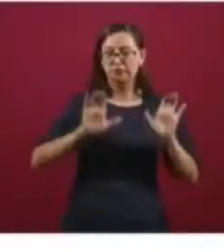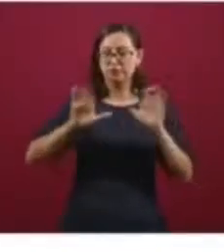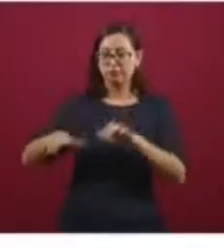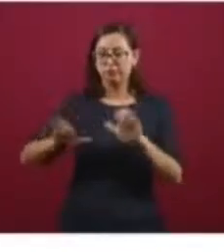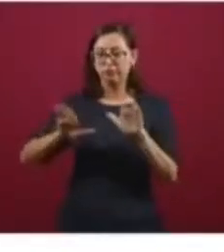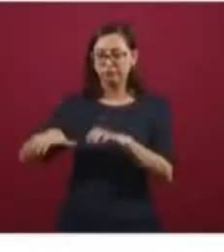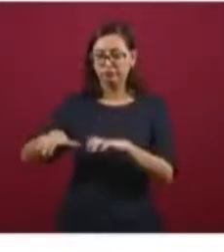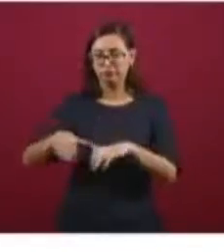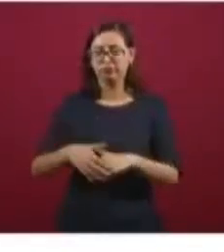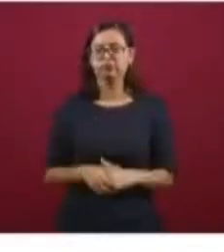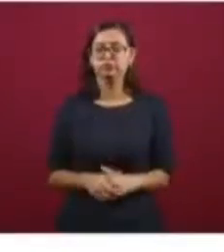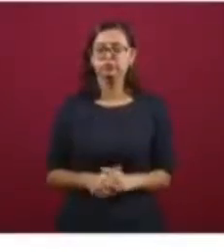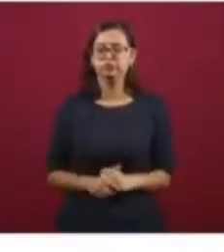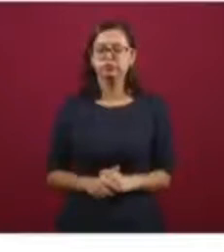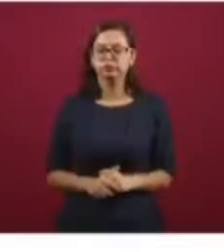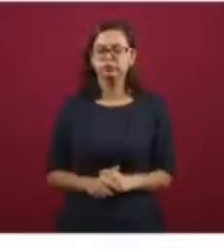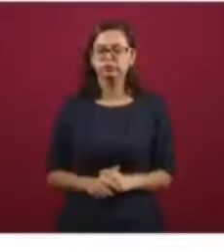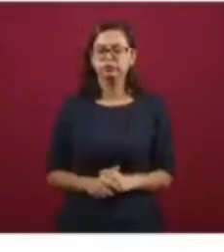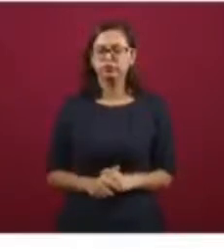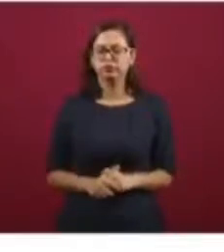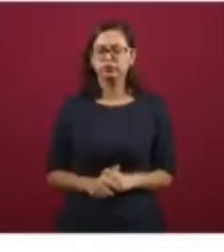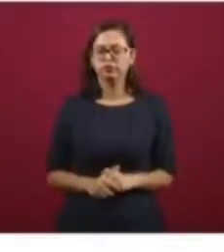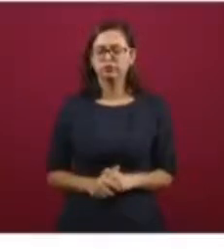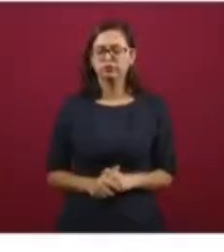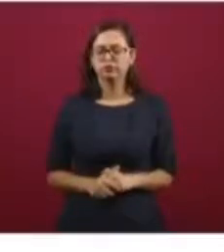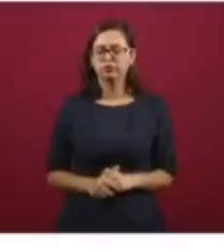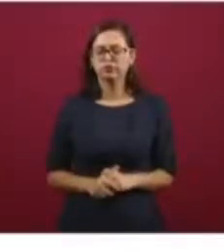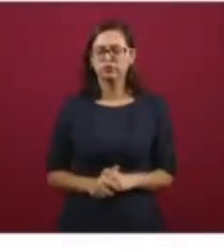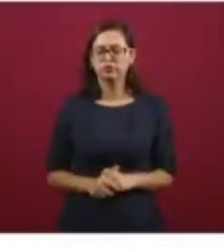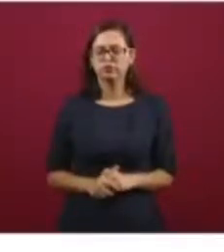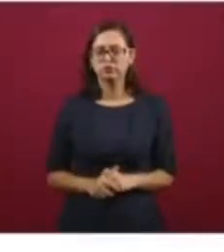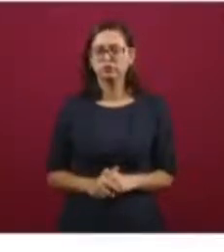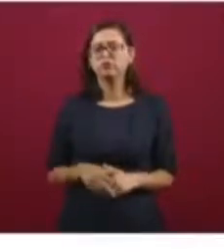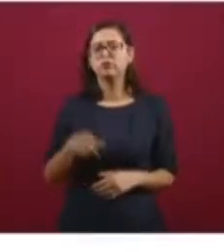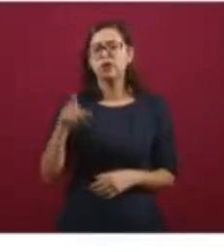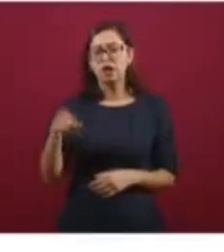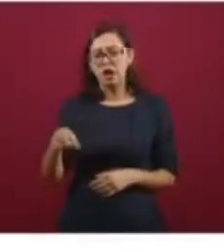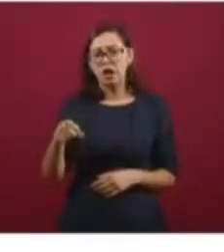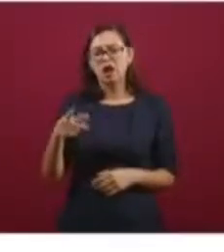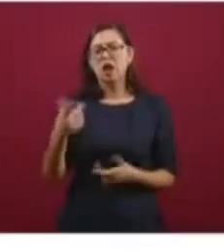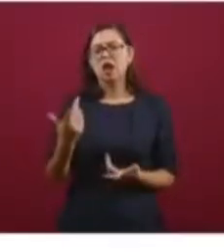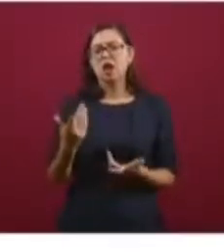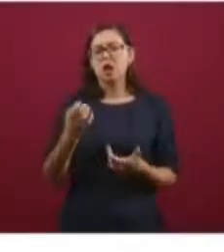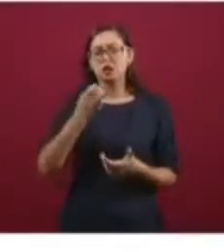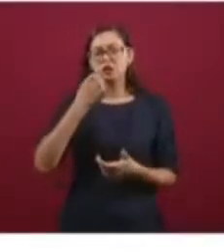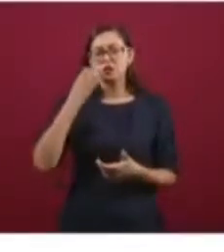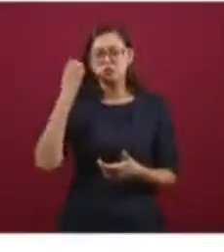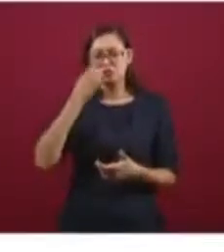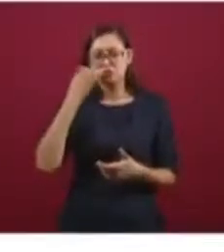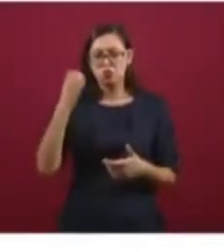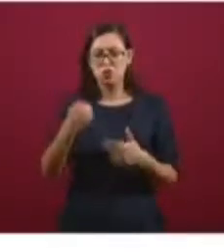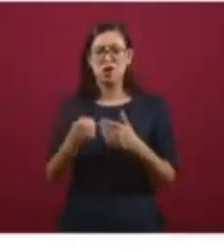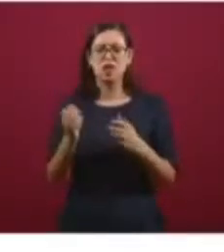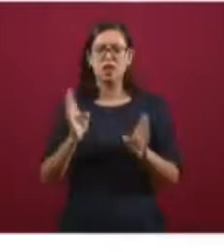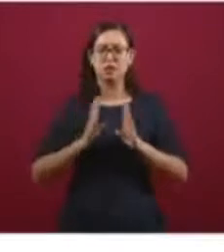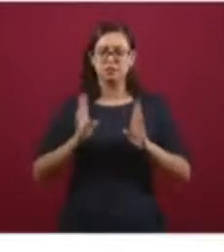En la Escuela Militar de Sargentos, también con fecha 1º de enero, tenemos considerado